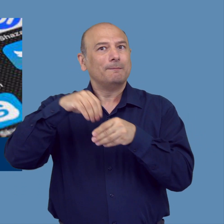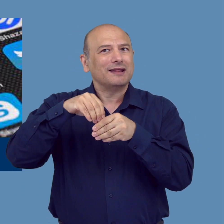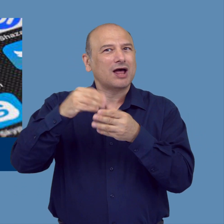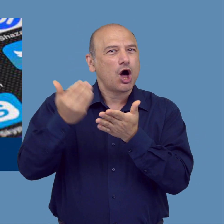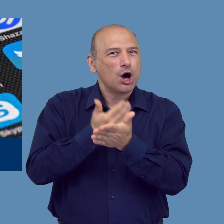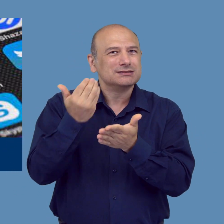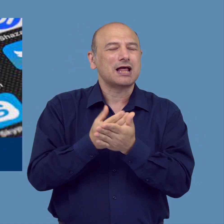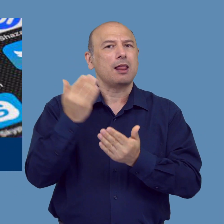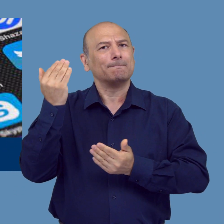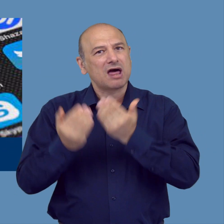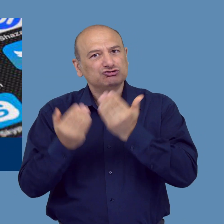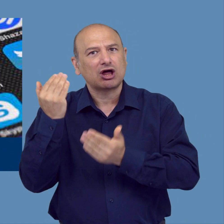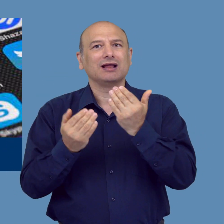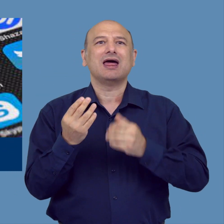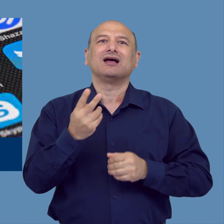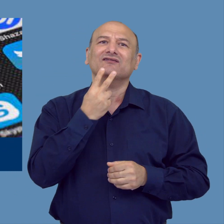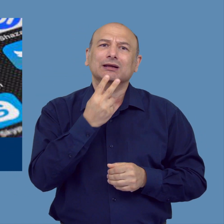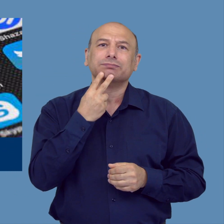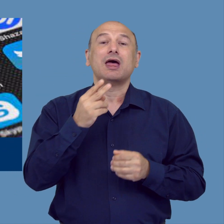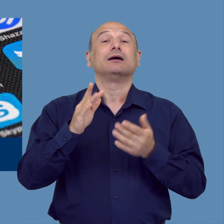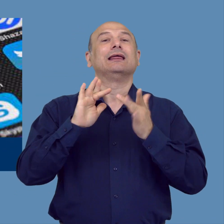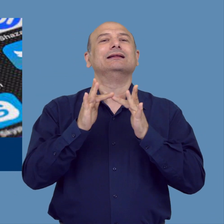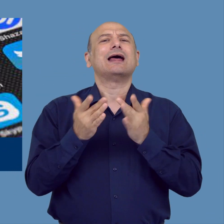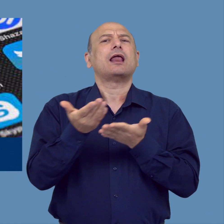alapján az internetes üzenetküldő alkalmazások, -mint a Messenger, a Viber,